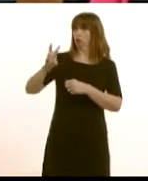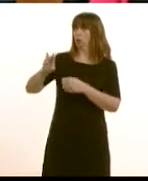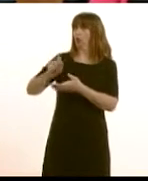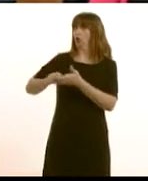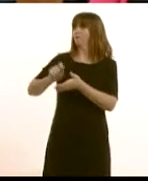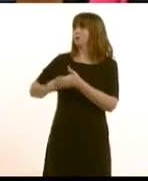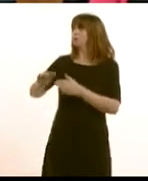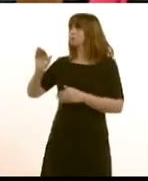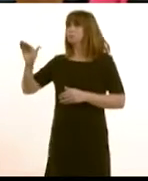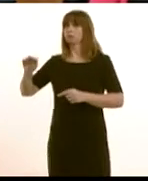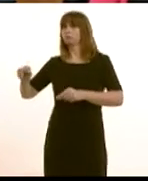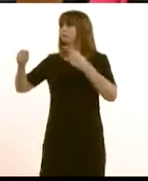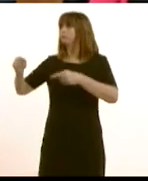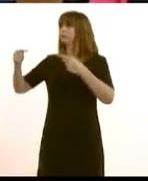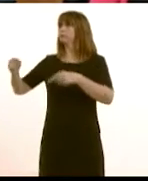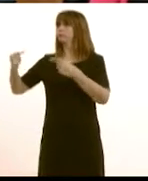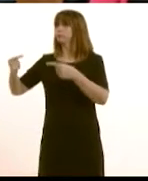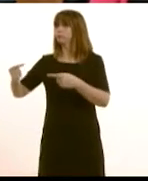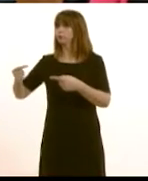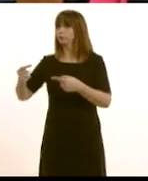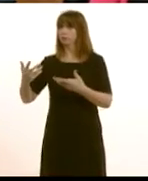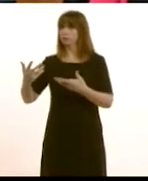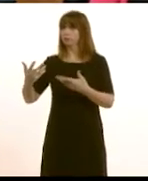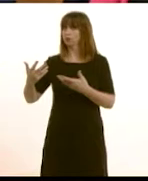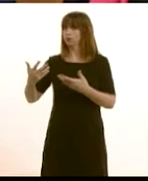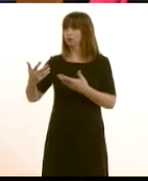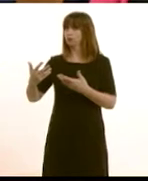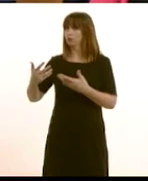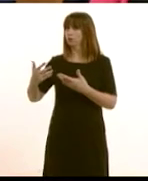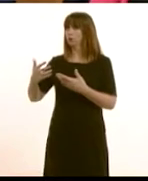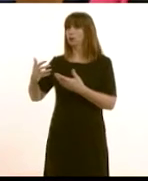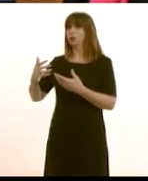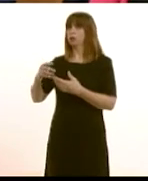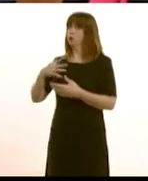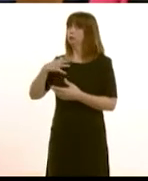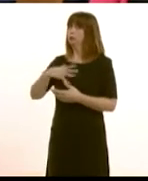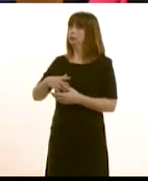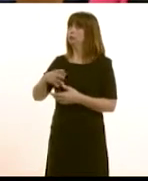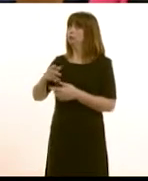niín ei gael yn Whitehall o achos hynny. Y broblem hefyd yw, wrth gwrs, mae yna sawl